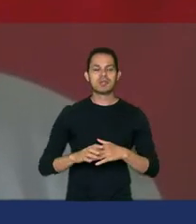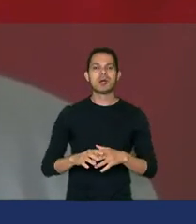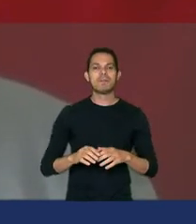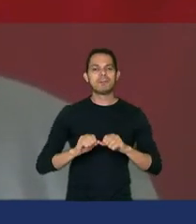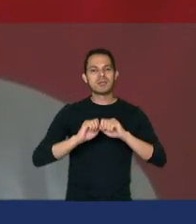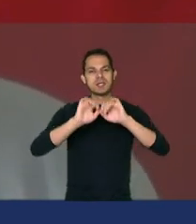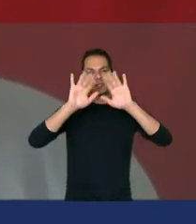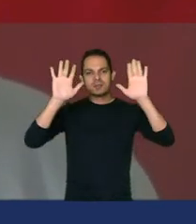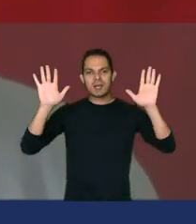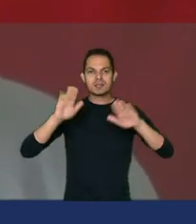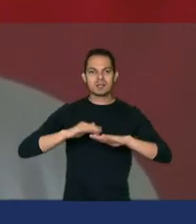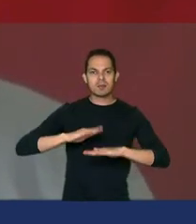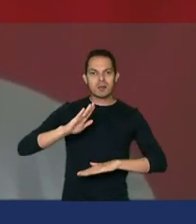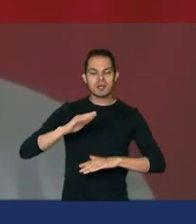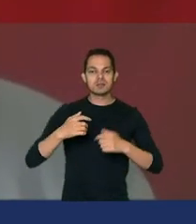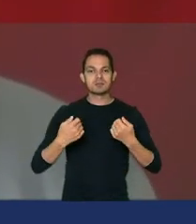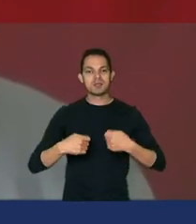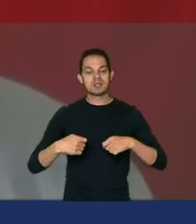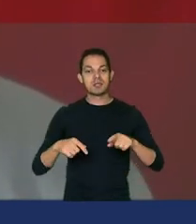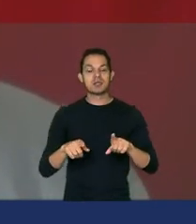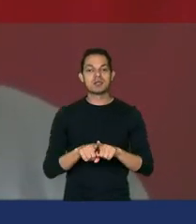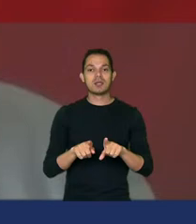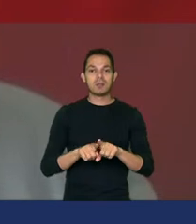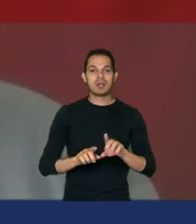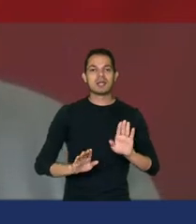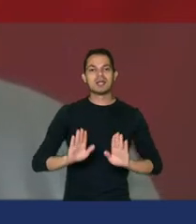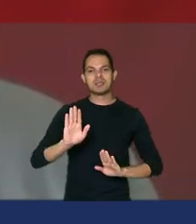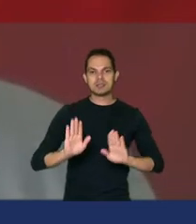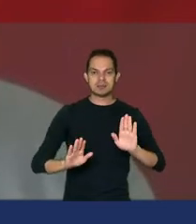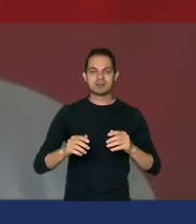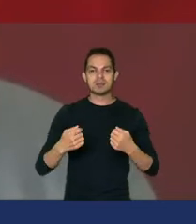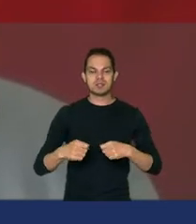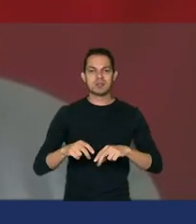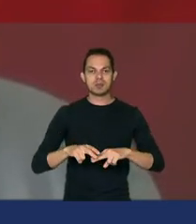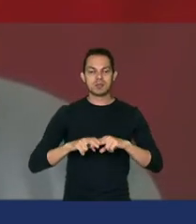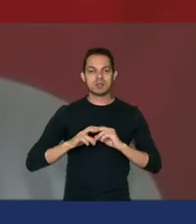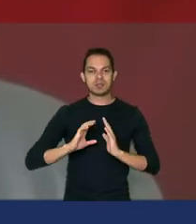ACESSO E QUE NÃO FIQUE SÓ OS GRANDES. ENTÃO QUE HAJA MAIS TRANSPARÊNCIA E QUE HAJA UMA LICITAÇÃO. ÉPOR ISSO QUE O